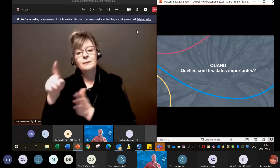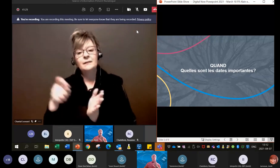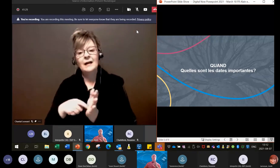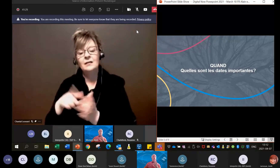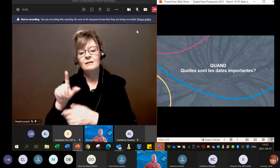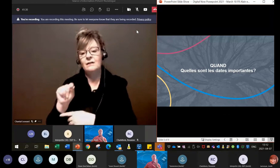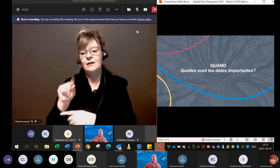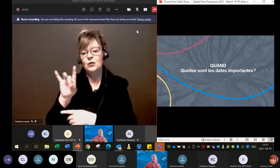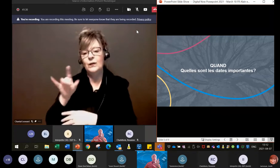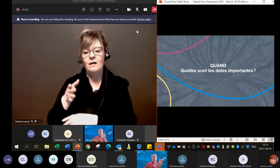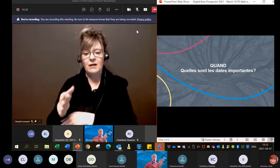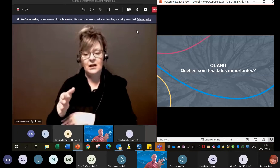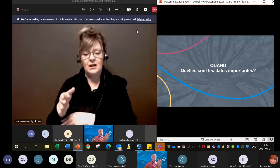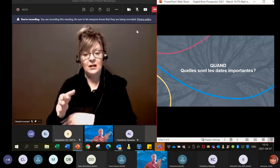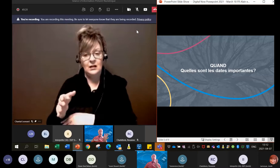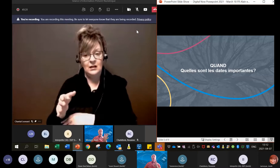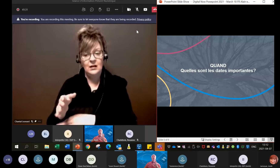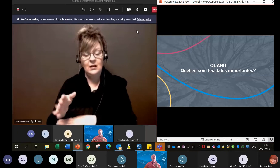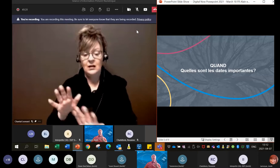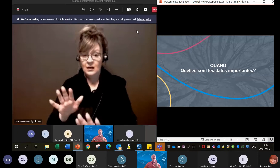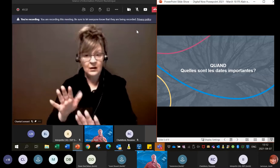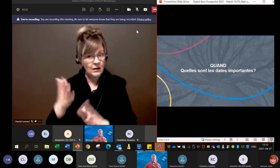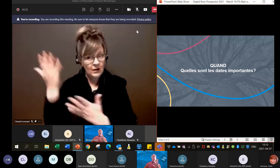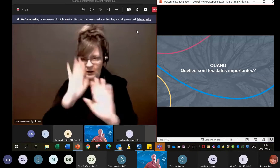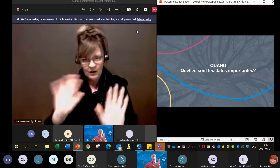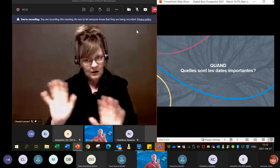le 28 avril.